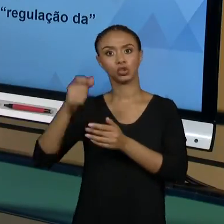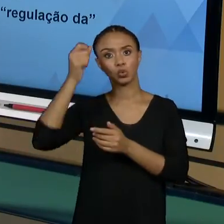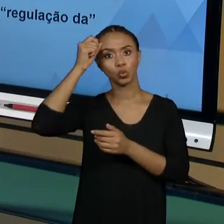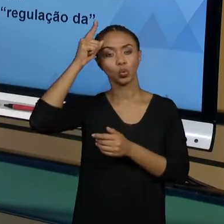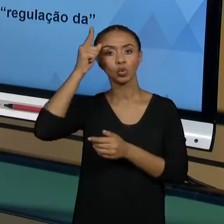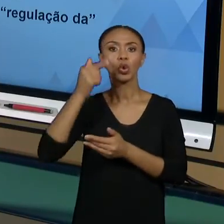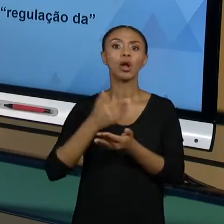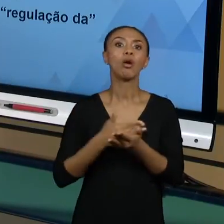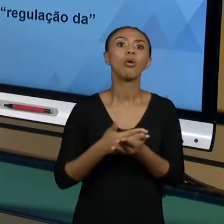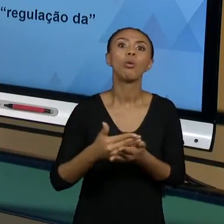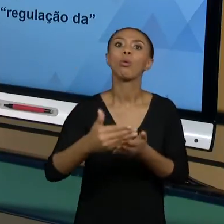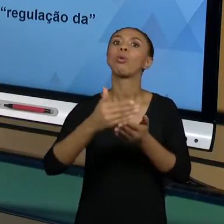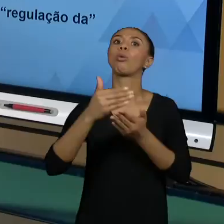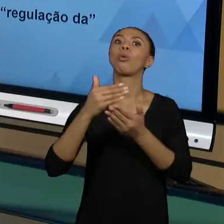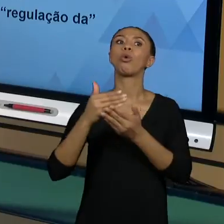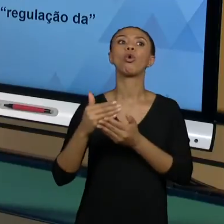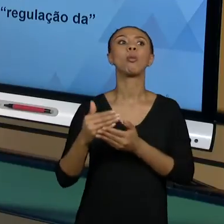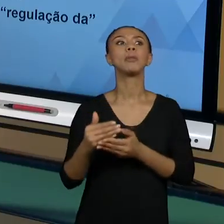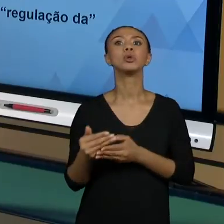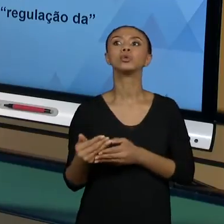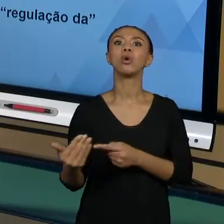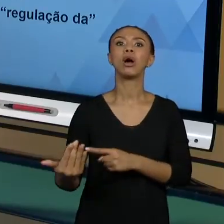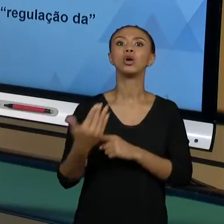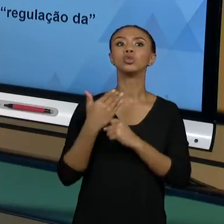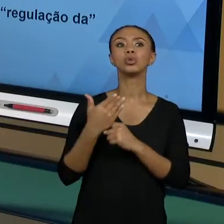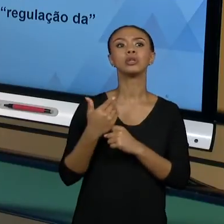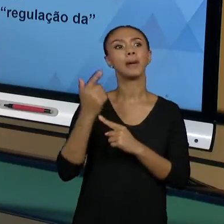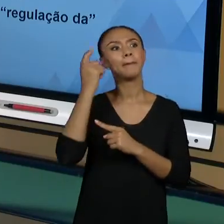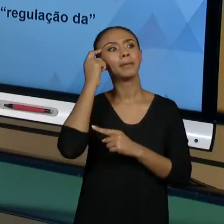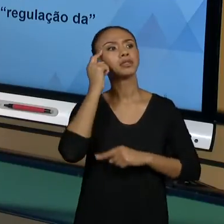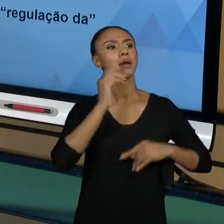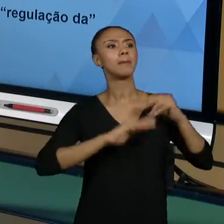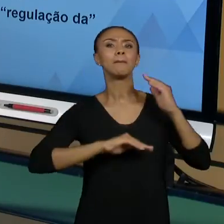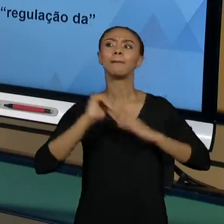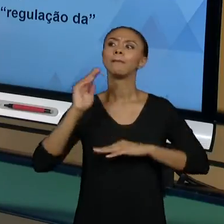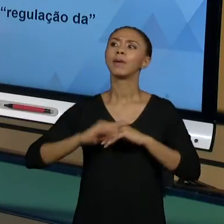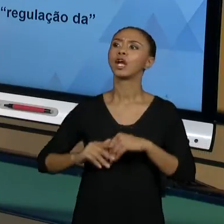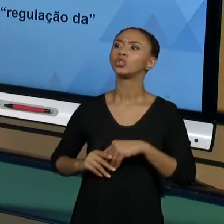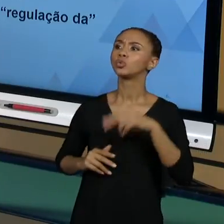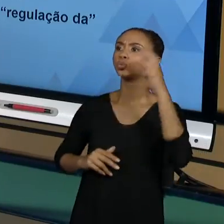PENSAR VÁRIAS OCORRÊNCIAS DA CULTURA, VÁRIAS PRÁTICAS CULTURAIS, E ELES ALCANÇAM A EDUCAÇÃO NO